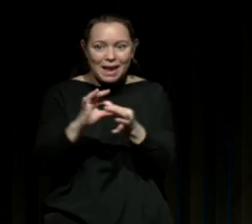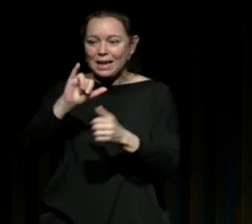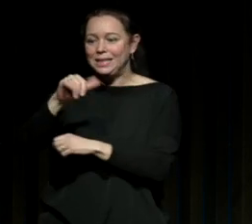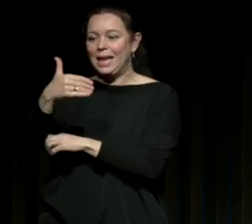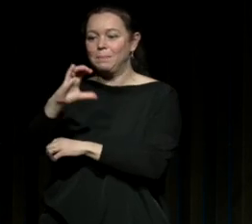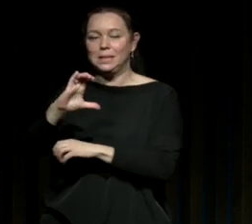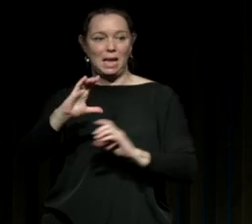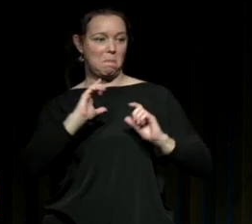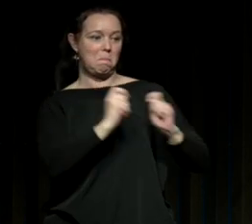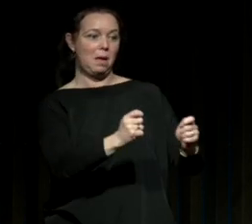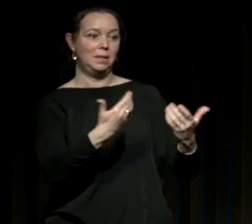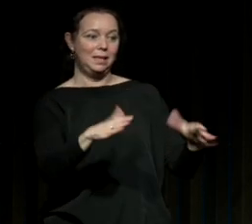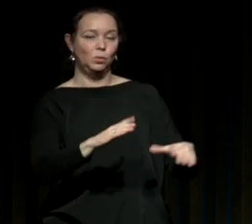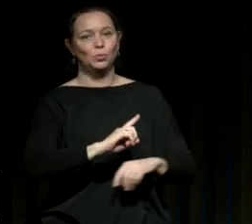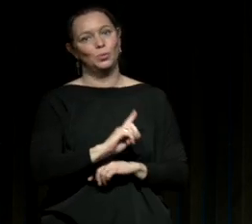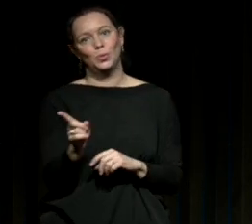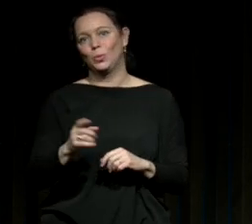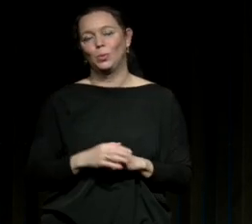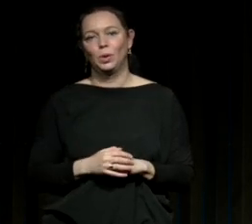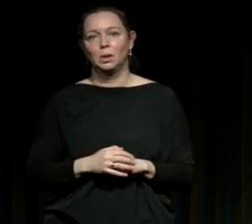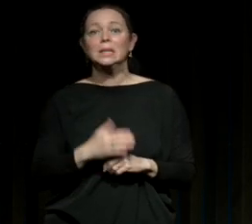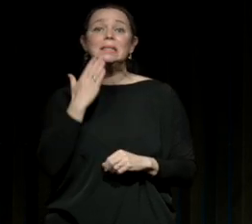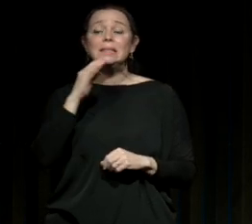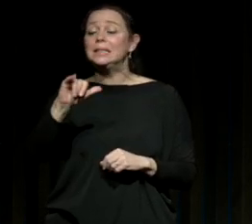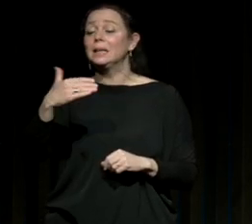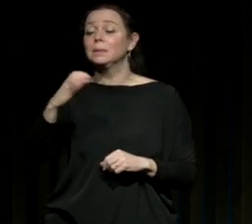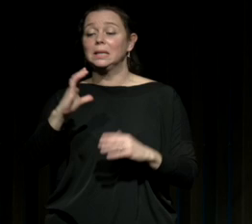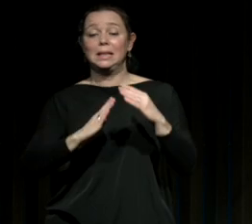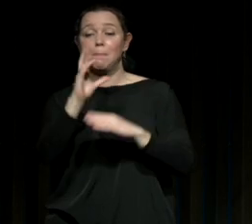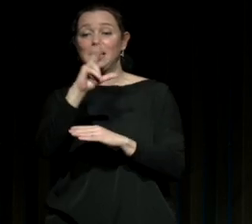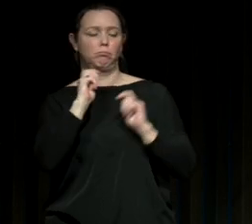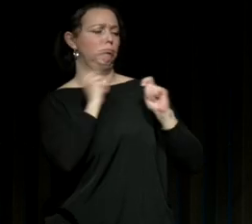s'est pas seulement une maladie qu'on a quand on a un énième c'est au delà de 30 il ya d'autres